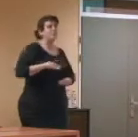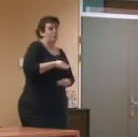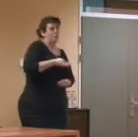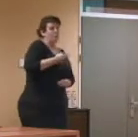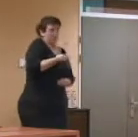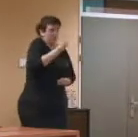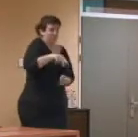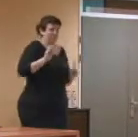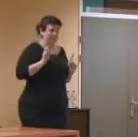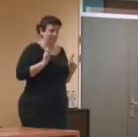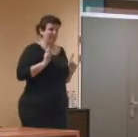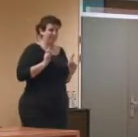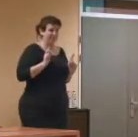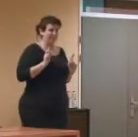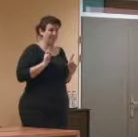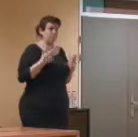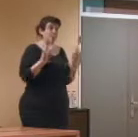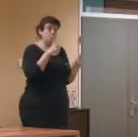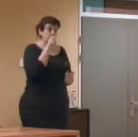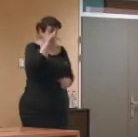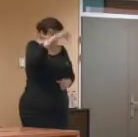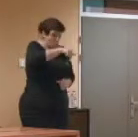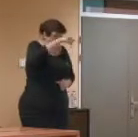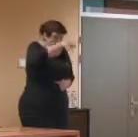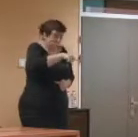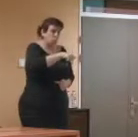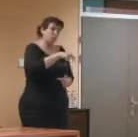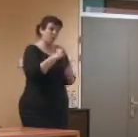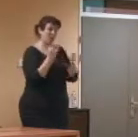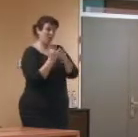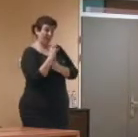Por eso, precisamente hoy culminamos con esta jornada